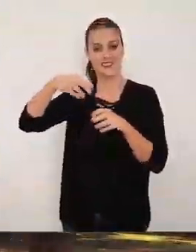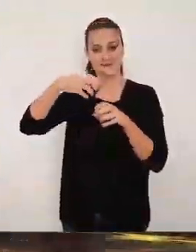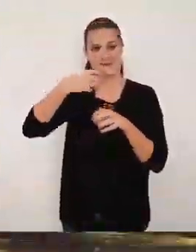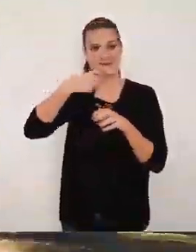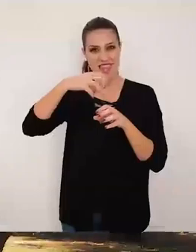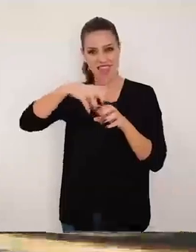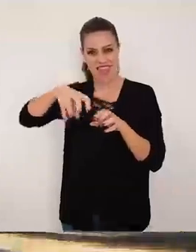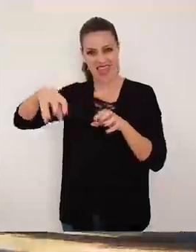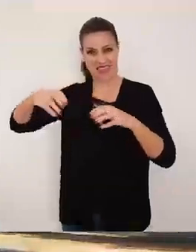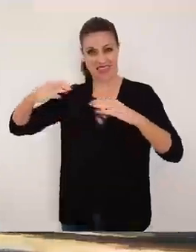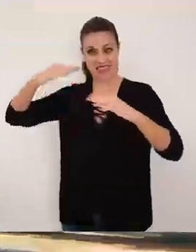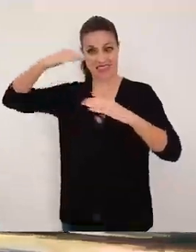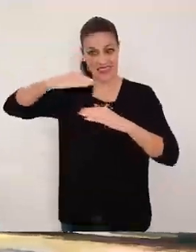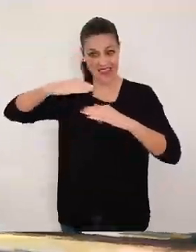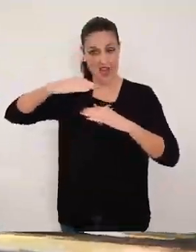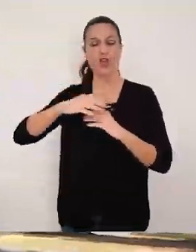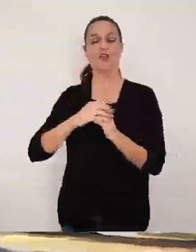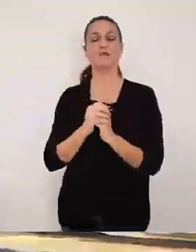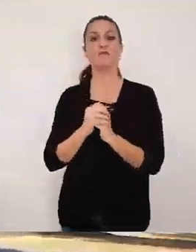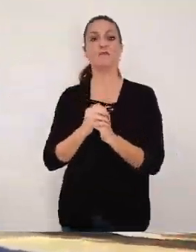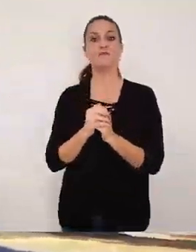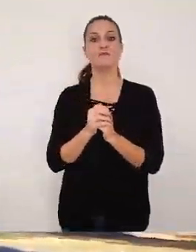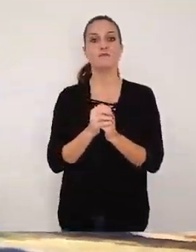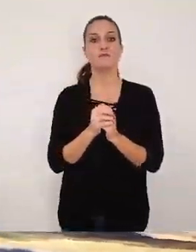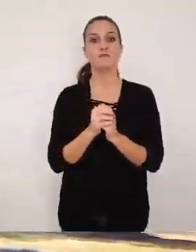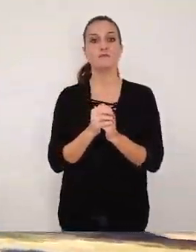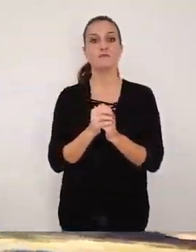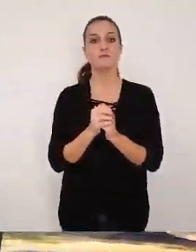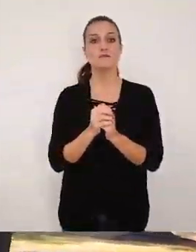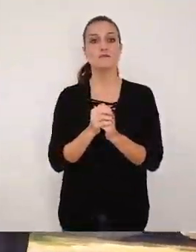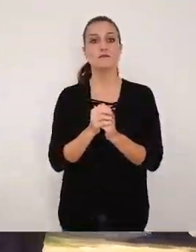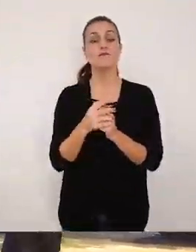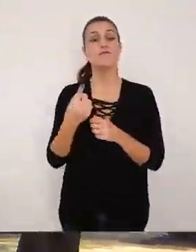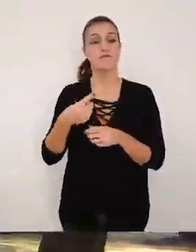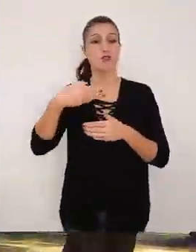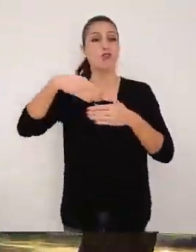Il territorio conserva con cura le antiche vestigia della civiltà agricolo-pastorale